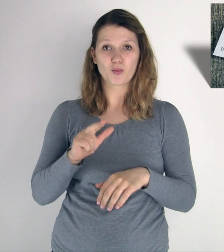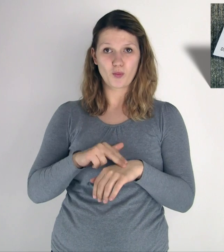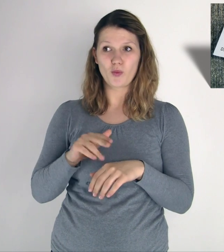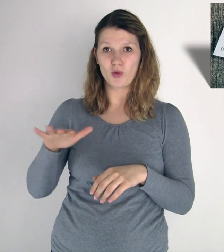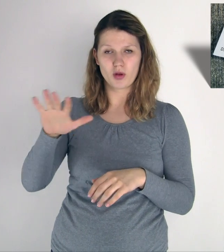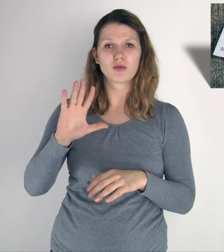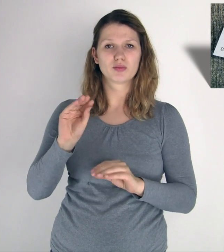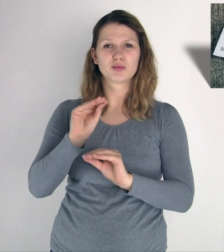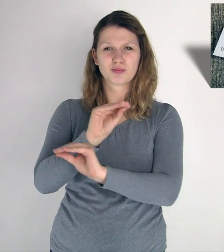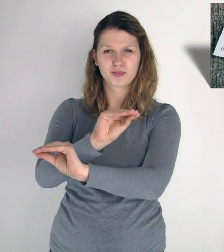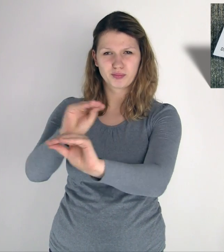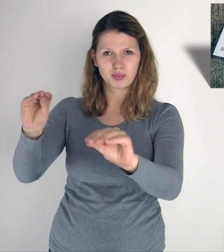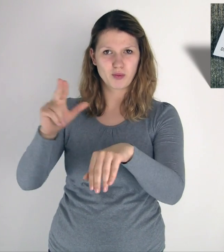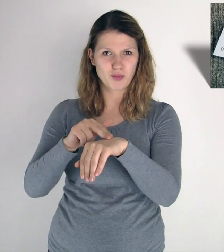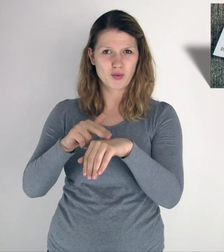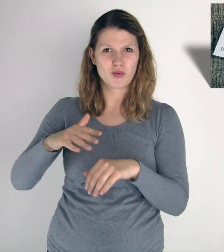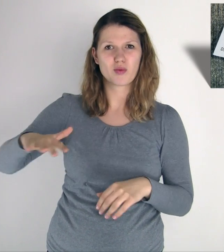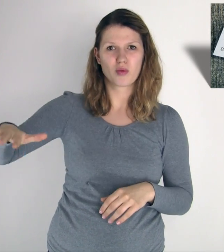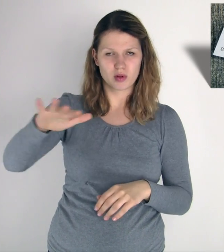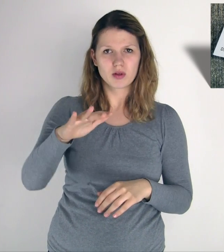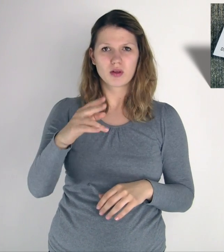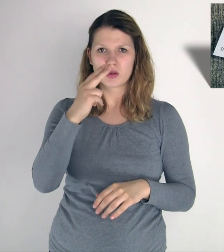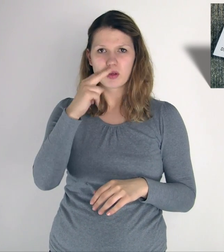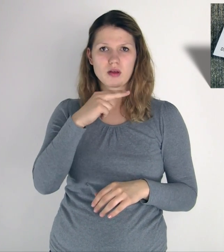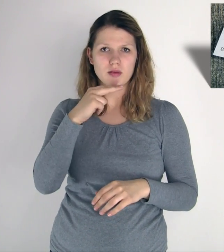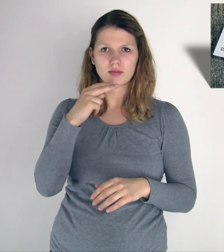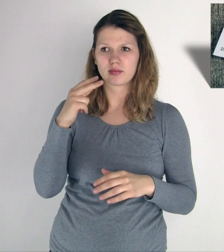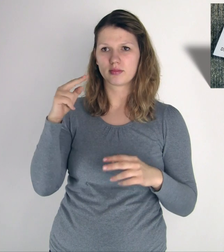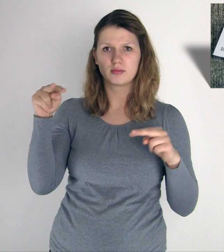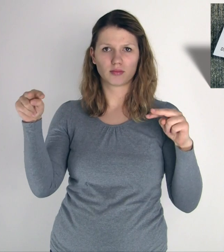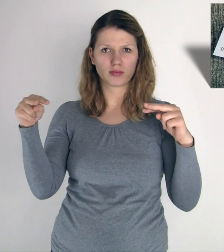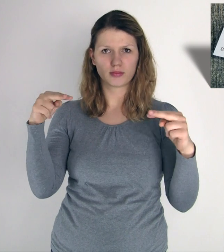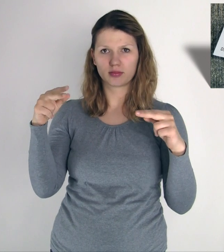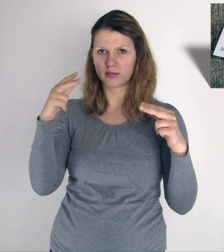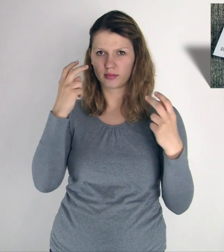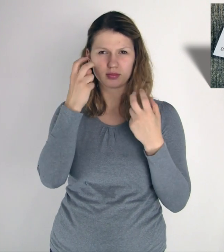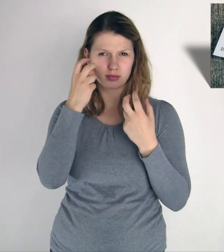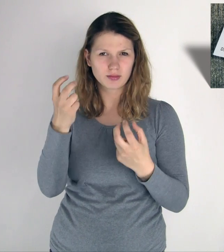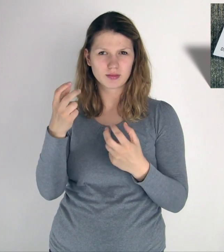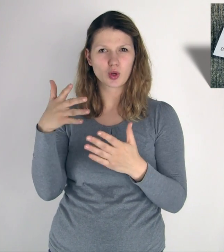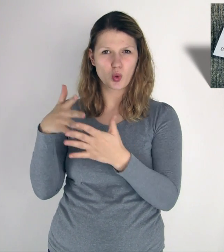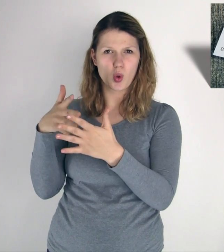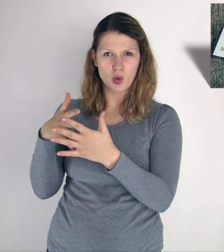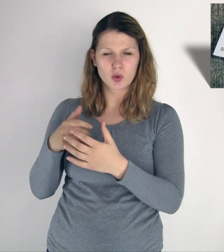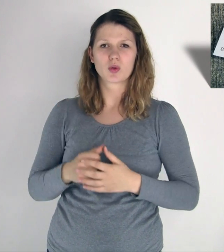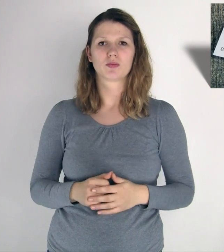Policijos pareigūnai bus įspėti stebėti ir kontroliuoti panašius atvejus.